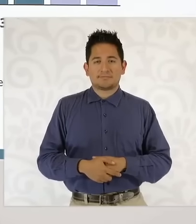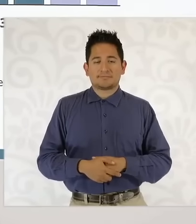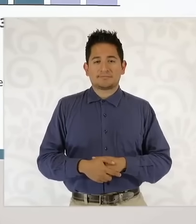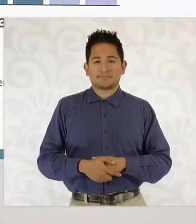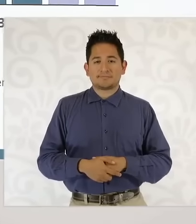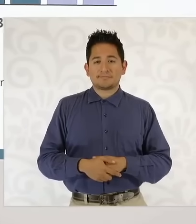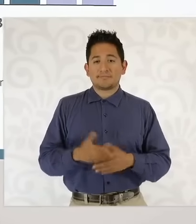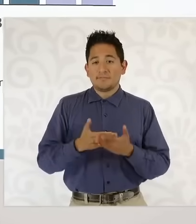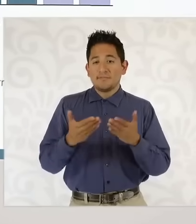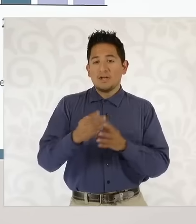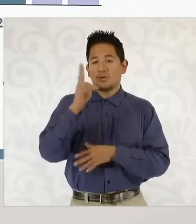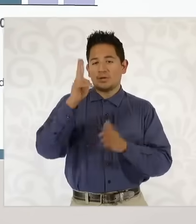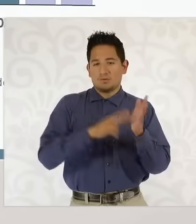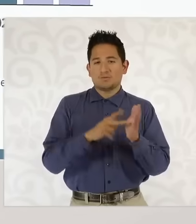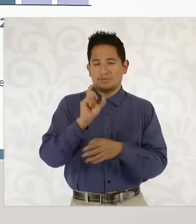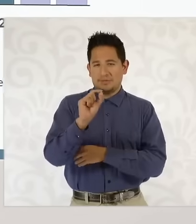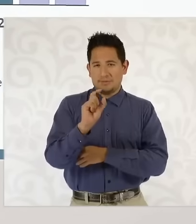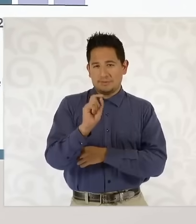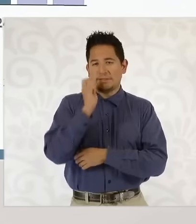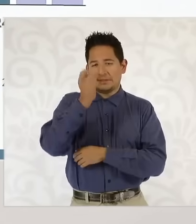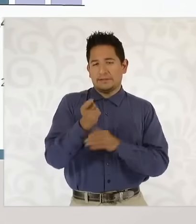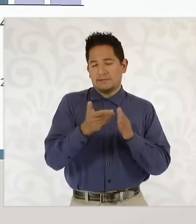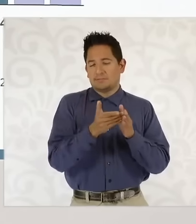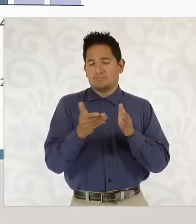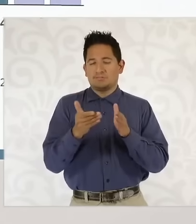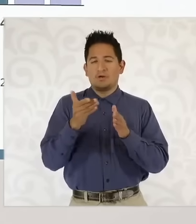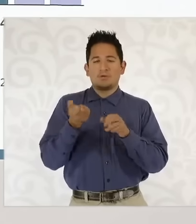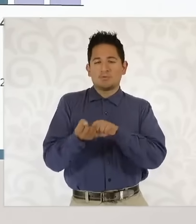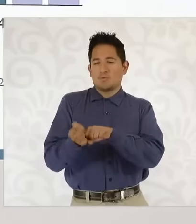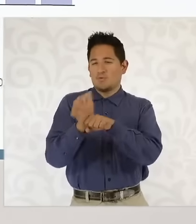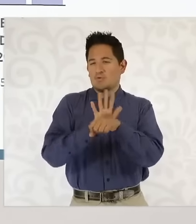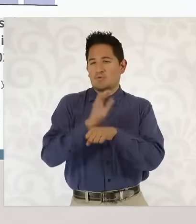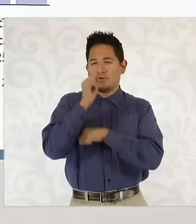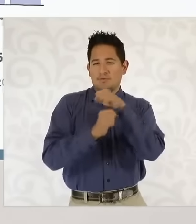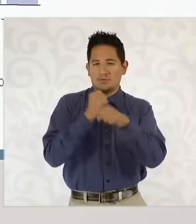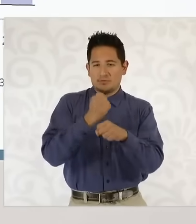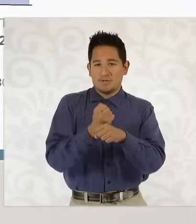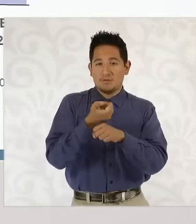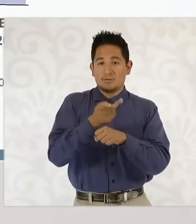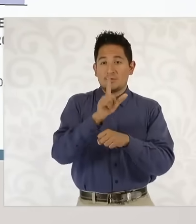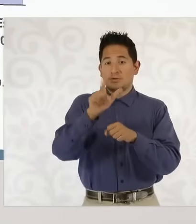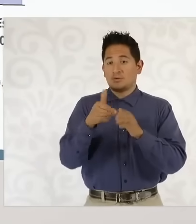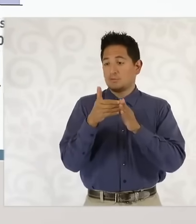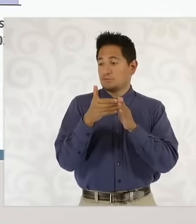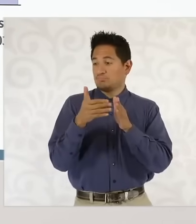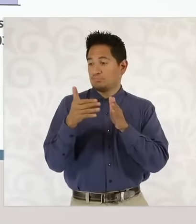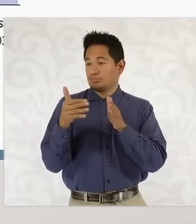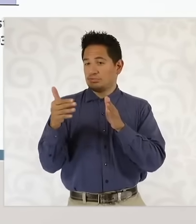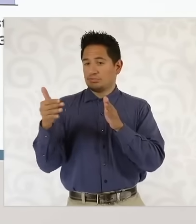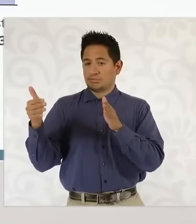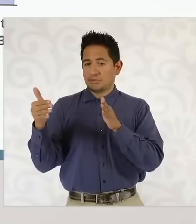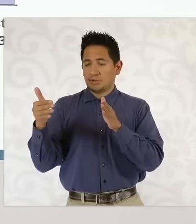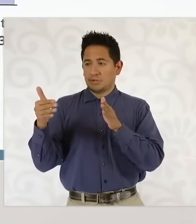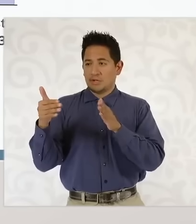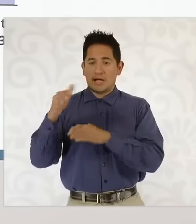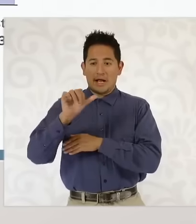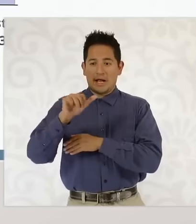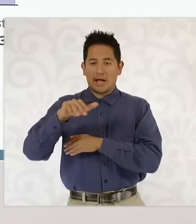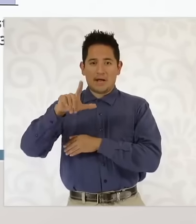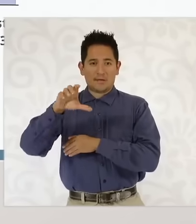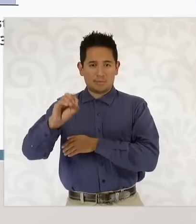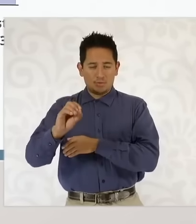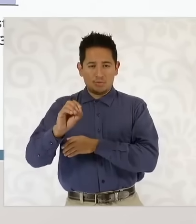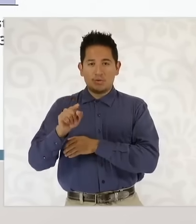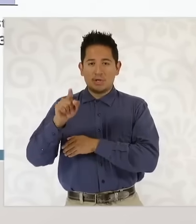Este 2020 recuerden que fue el COVID, pero de aquí a aquí el presidente lo deja en 97000.